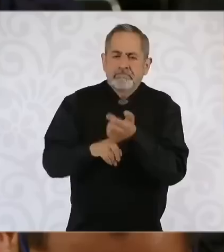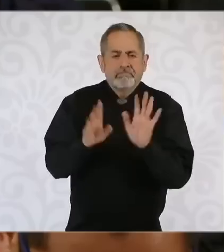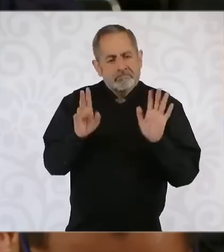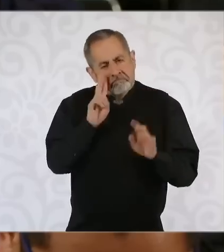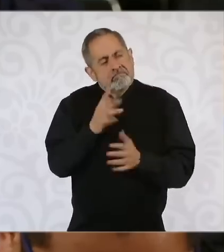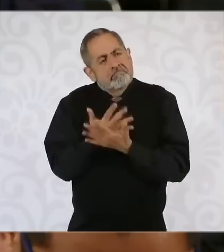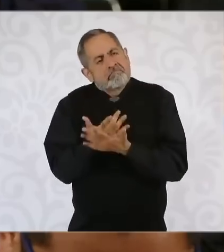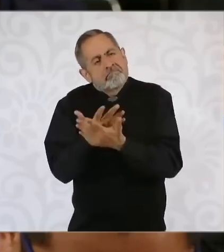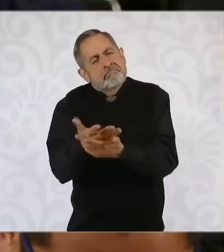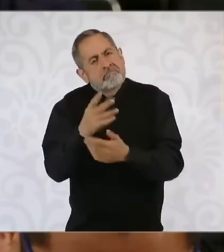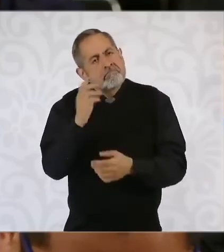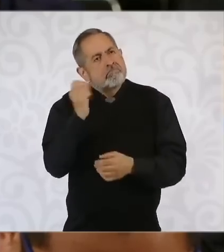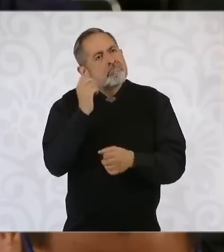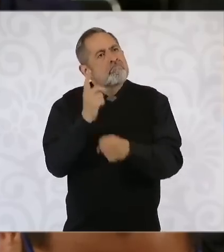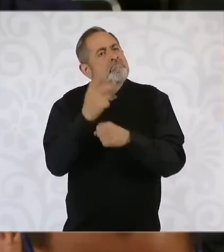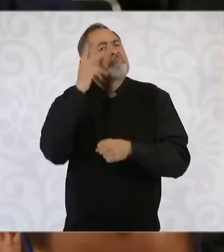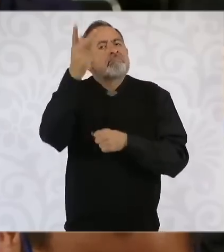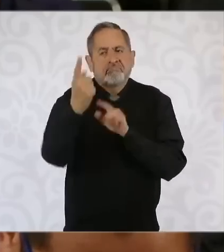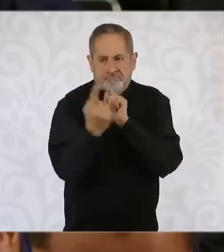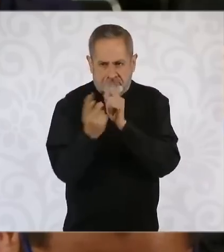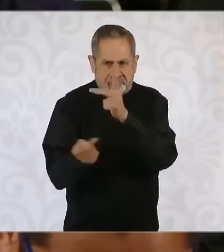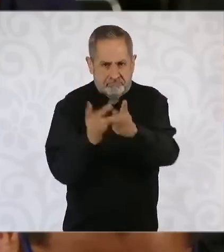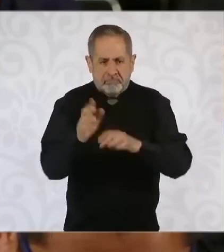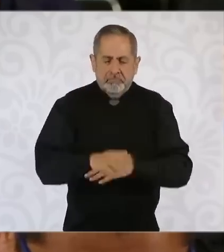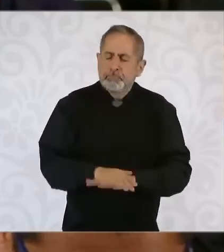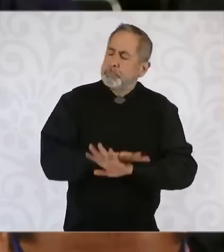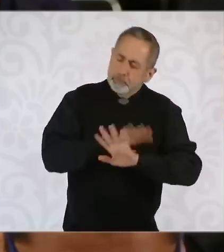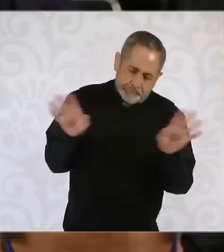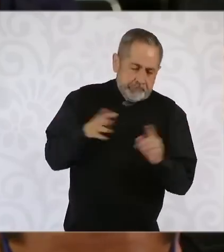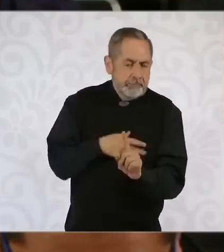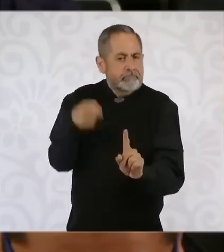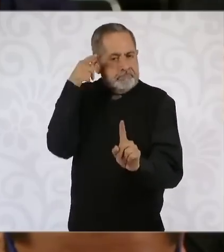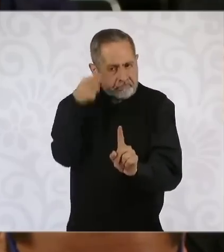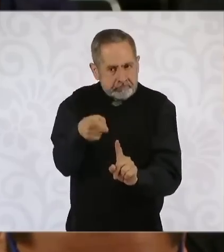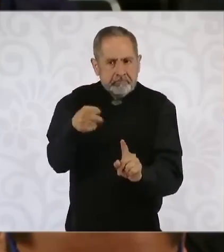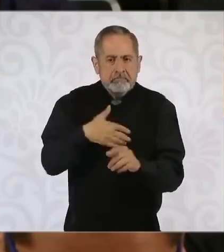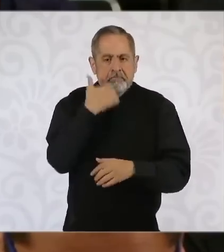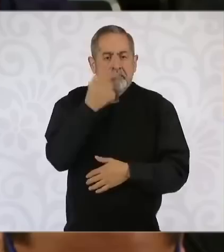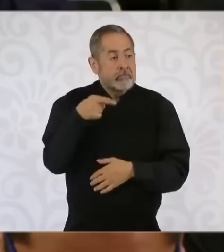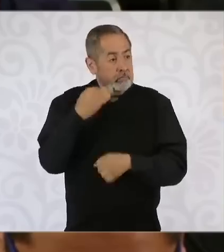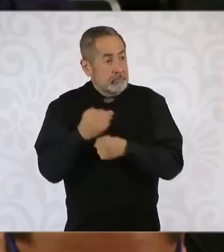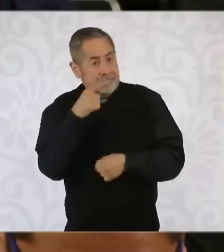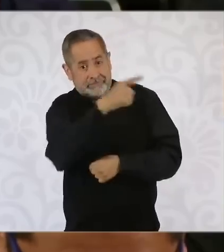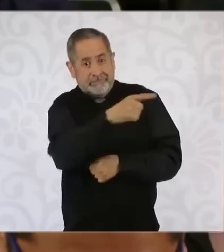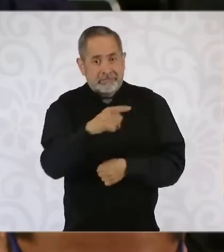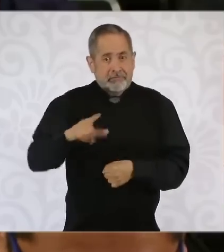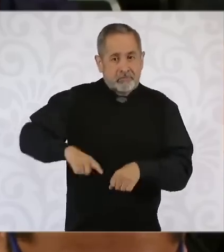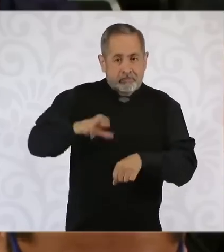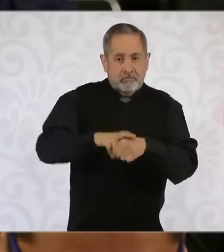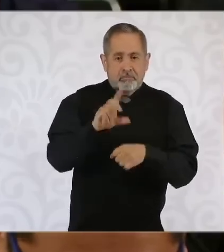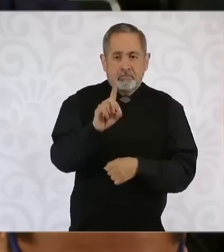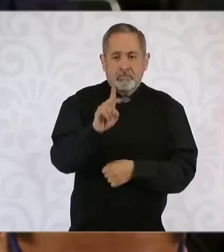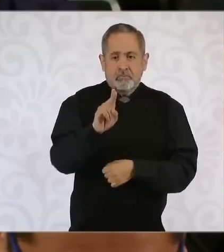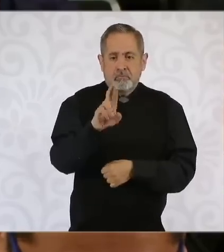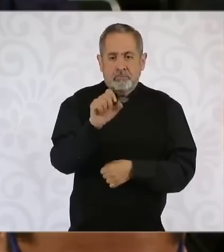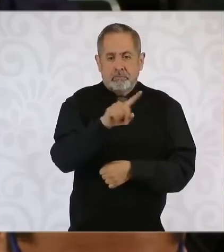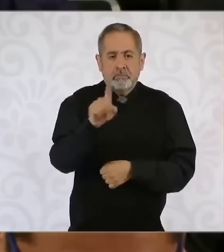oportunidad pero bueno el punto es que ahorita durazo también tiene un hijo como el presidente